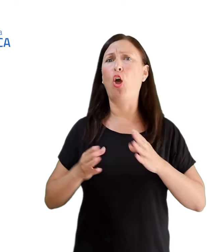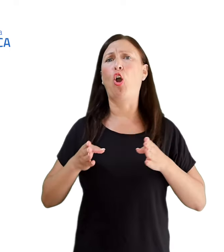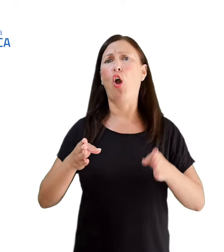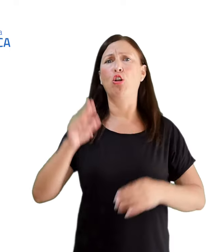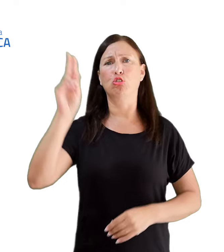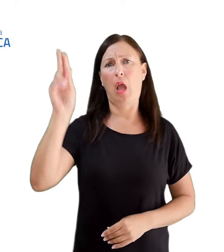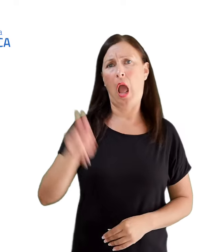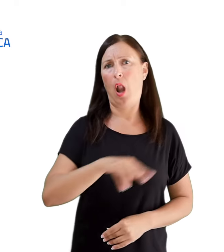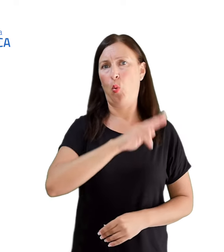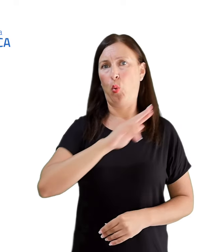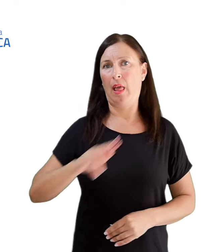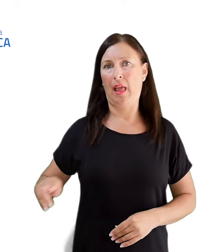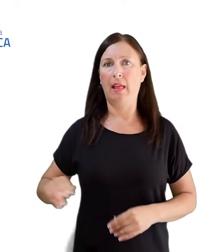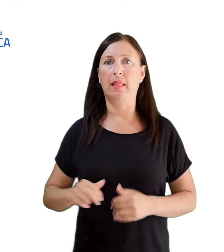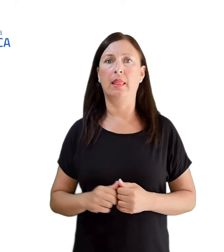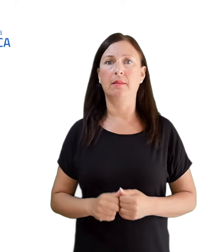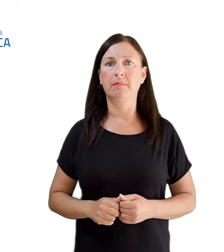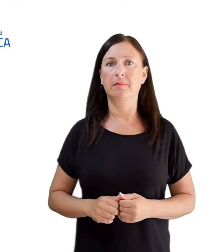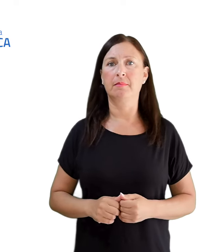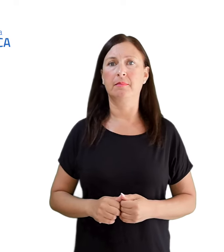se il numero di candidati supera i 20, il corso verrà attivato.